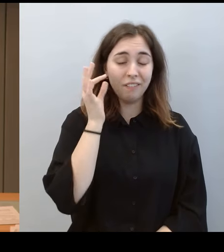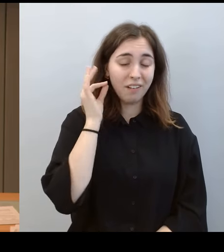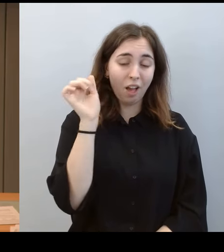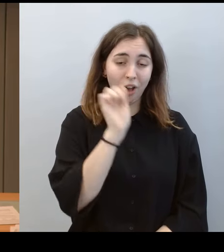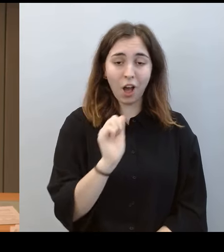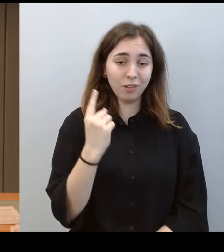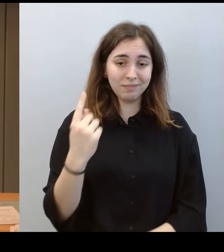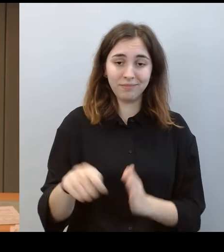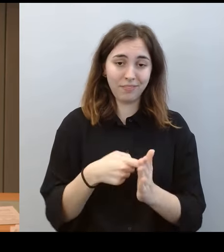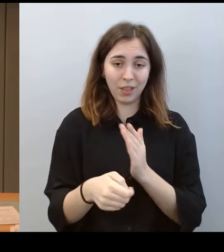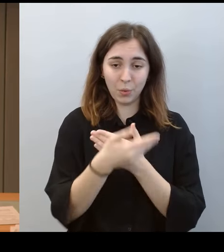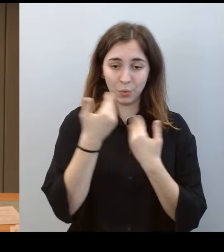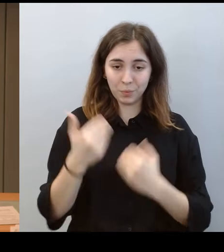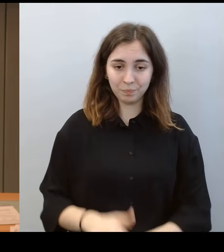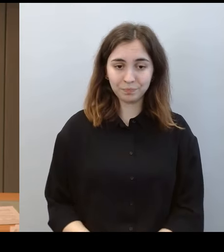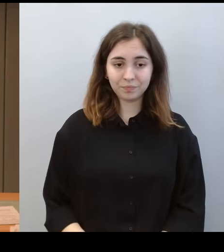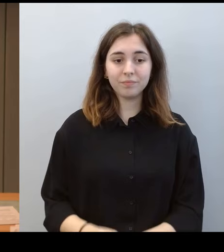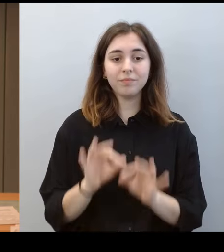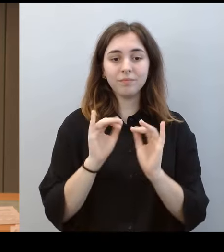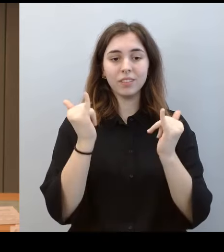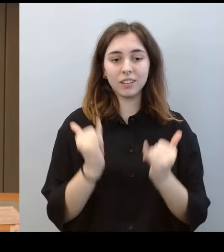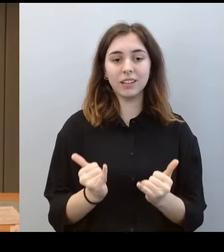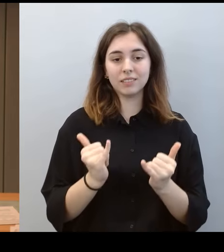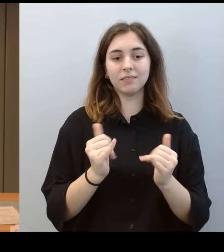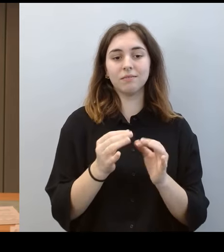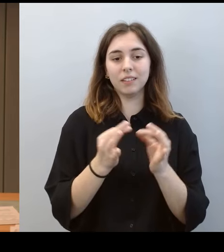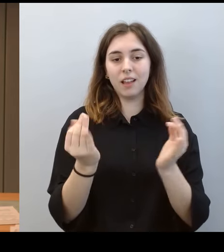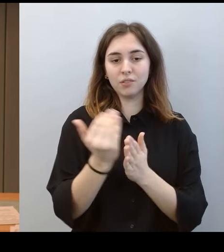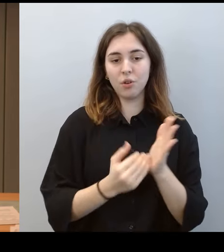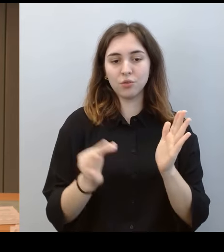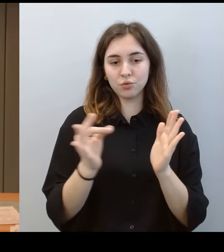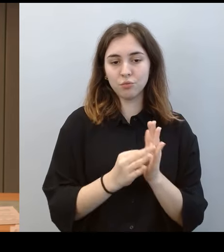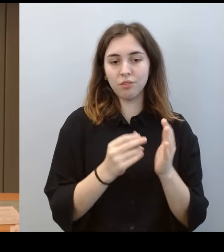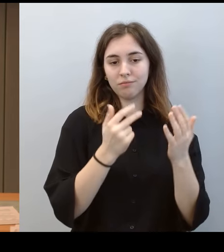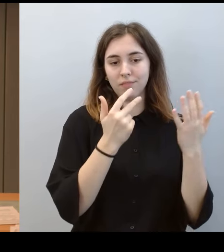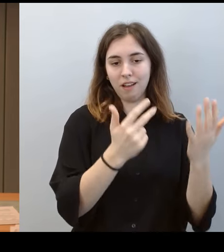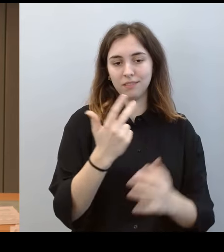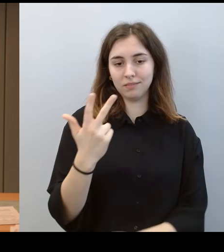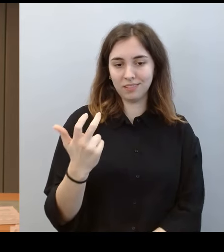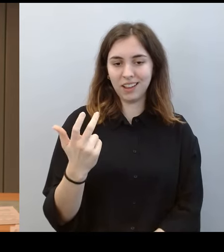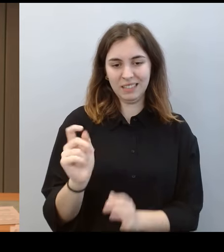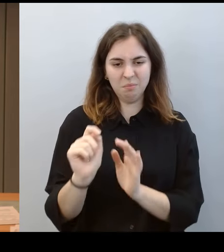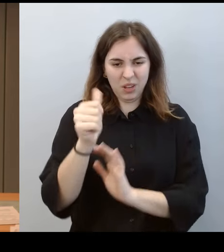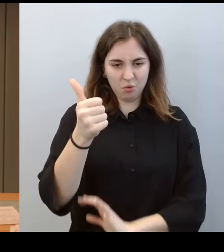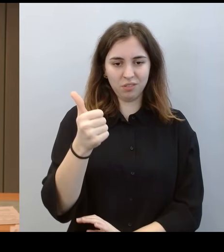Tagesordnungspunkt 38 war Priorität der Fraktion Bündnis 90/Die Grünen unter der Nummer 3.2.